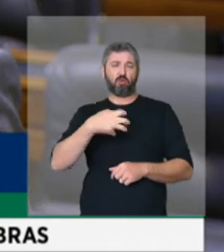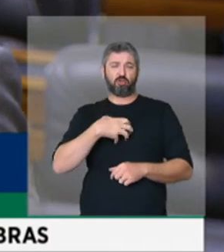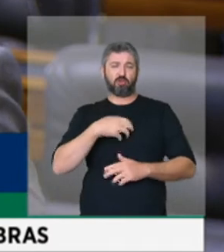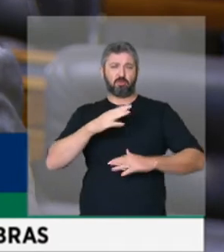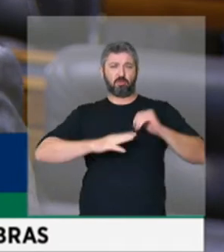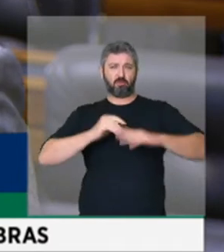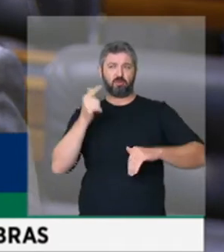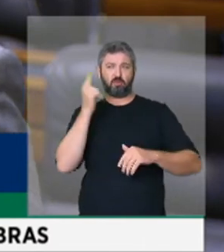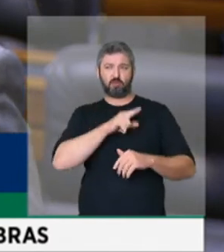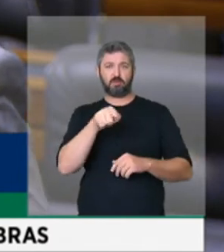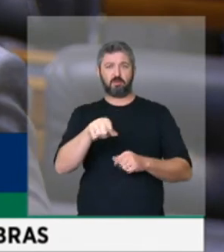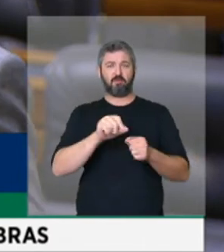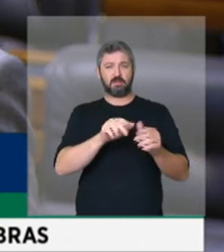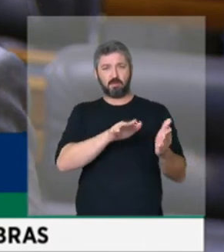ACREDITAMOS QUE ESSA MATÉRIA PRECISA SER DEBATIDA HOJE,